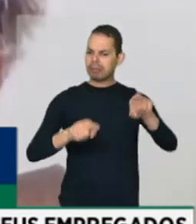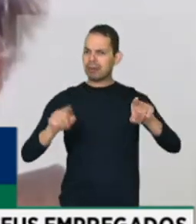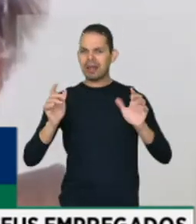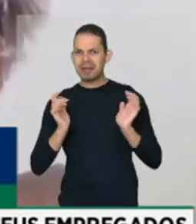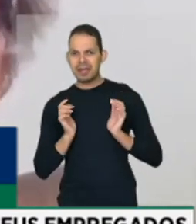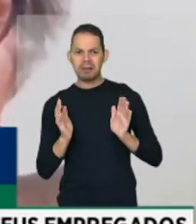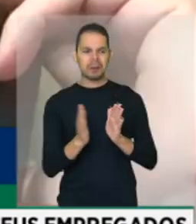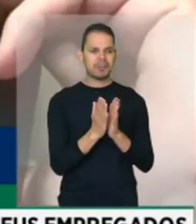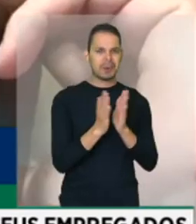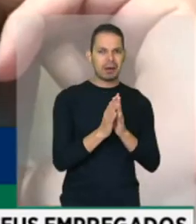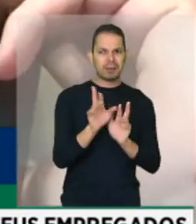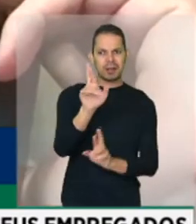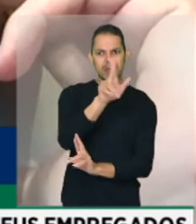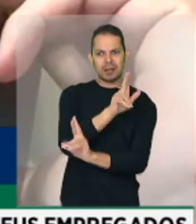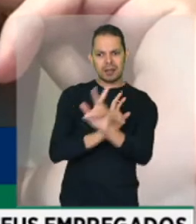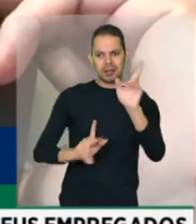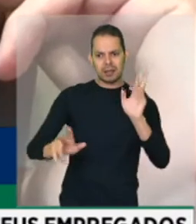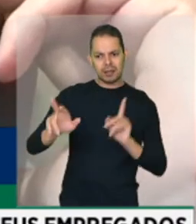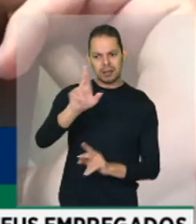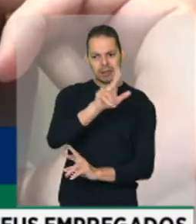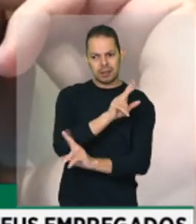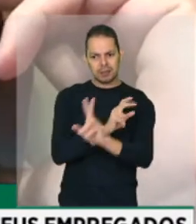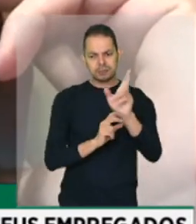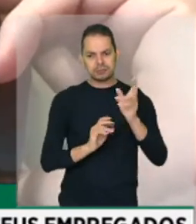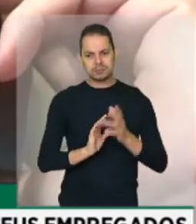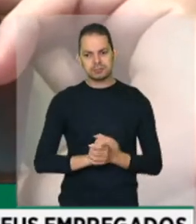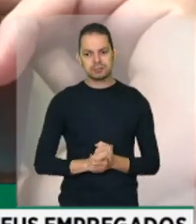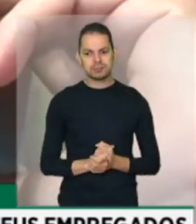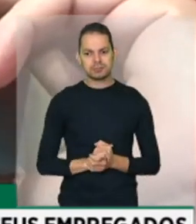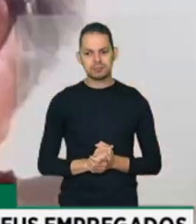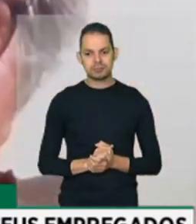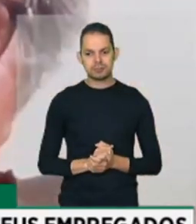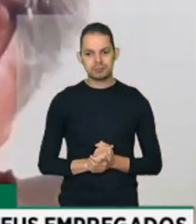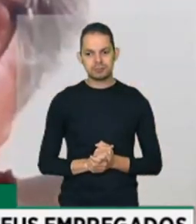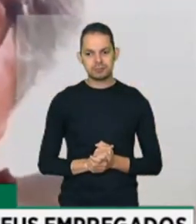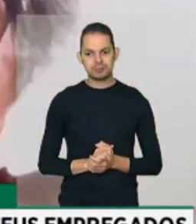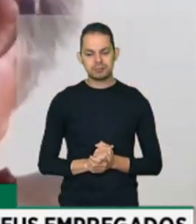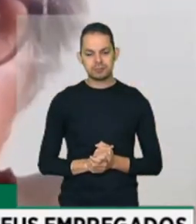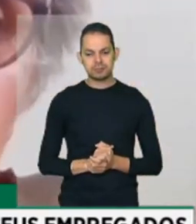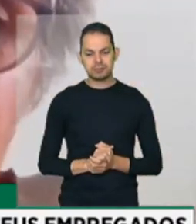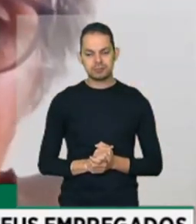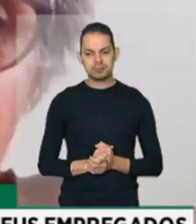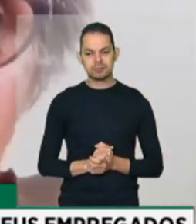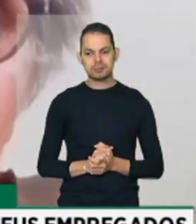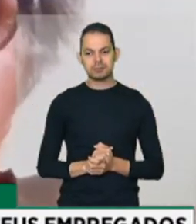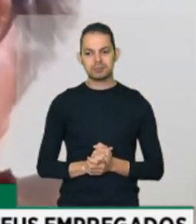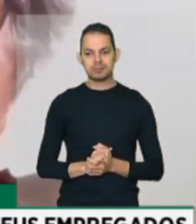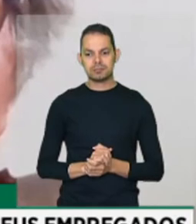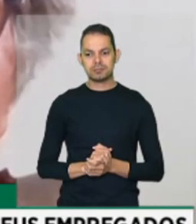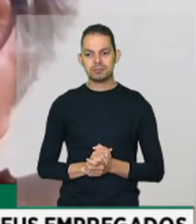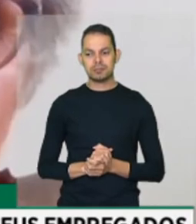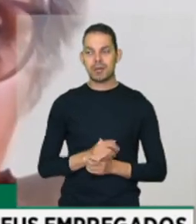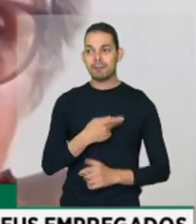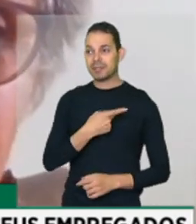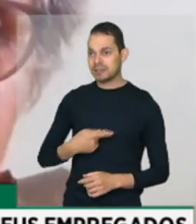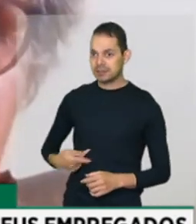TANTAS DESIGUALDADES, E ABSURDO MAIOR... [SOBREPOSIÇÃO DE VOZES]. [DEPUTADA]: É SE FURAR... PRESIDENTE, SÓ PARA RECOMPOR O MEU TEMPO, É QUE SE FURAR A